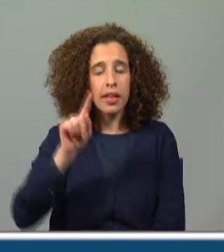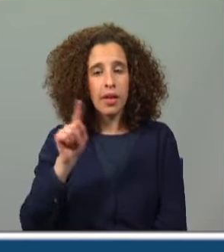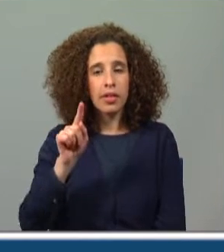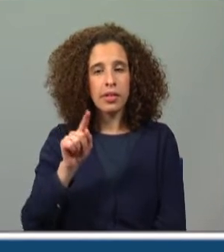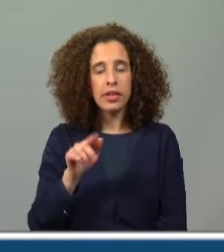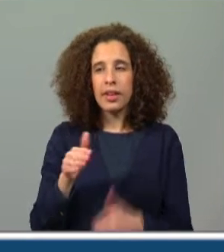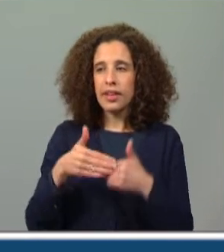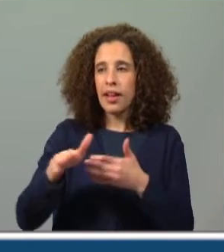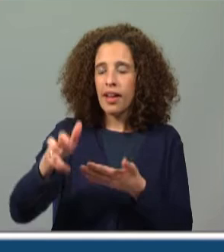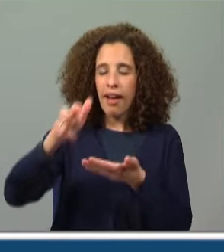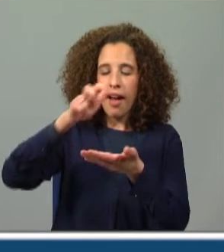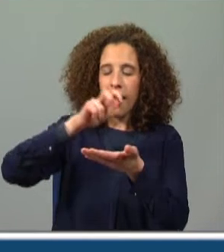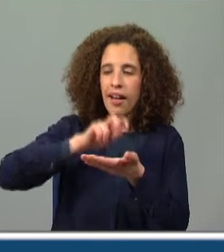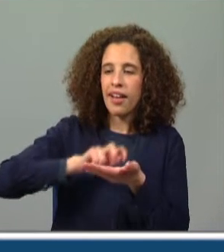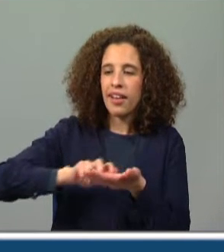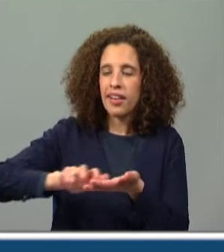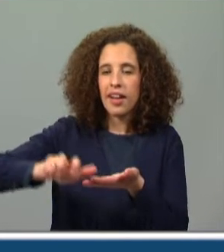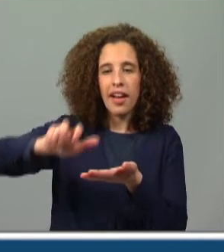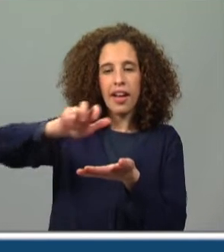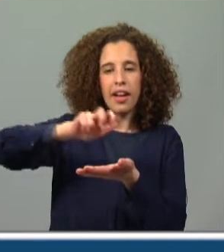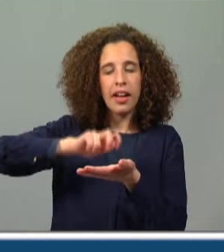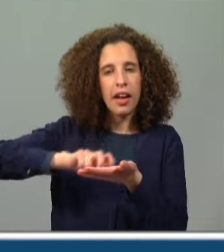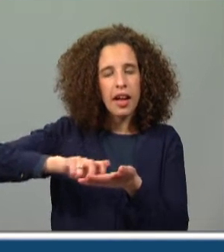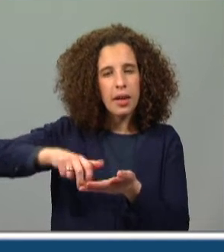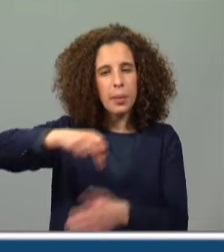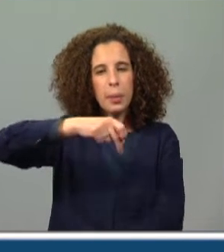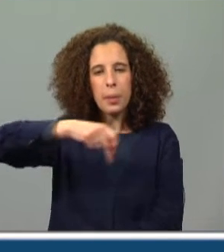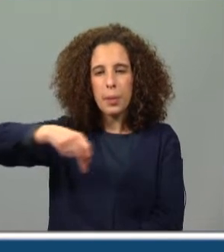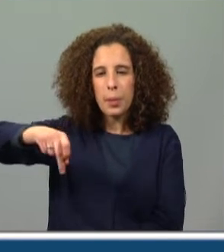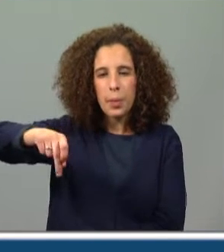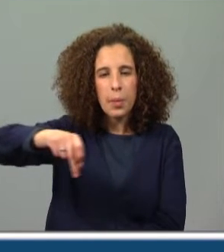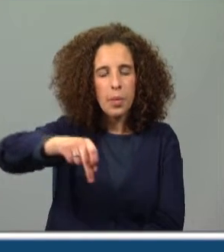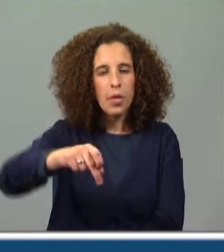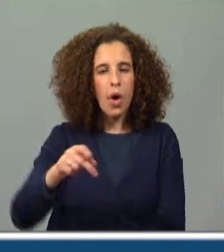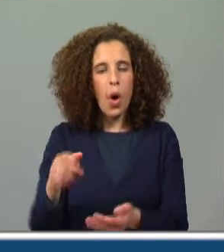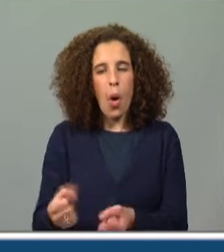sair andando bem devagar sem que segurava o livro Grosso com as duas mãos 非常緩慢地走開雙手捧著厚書